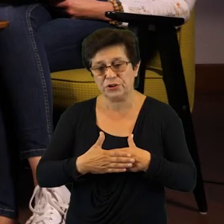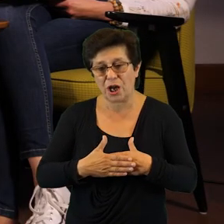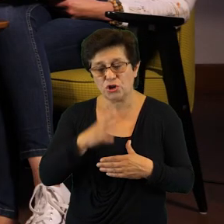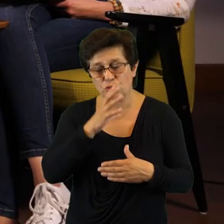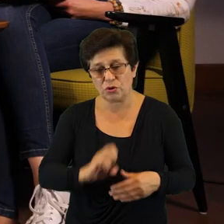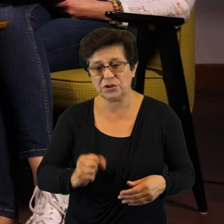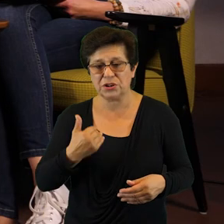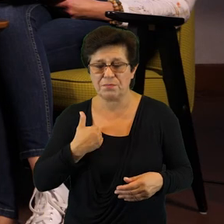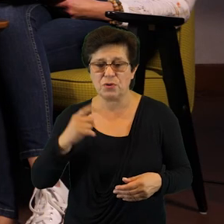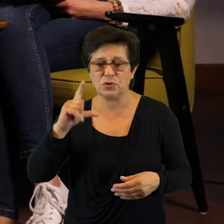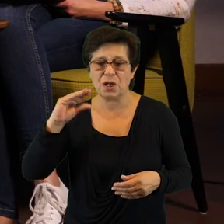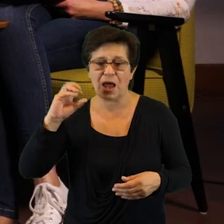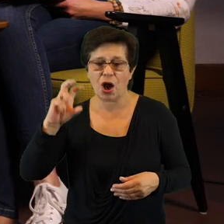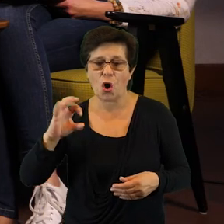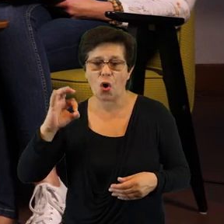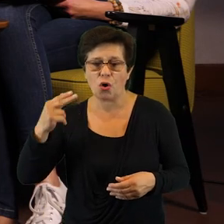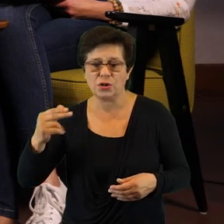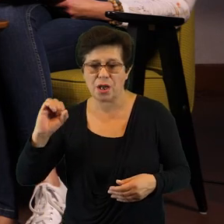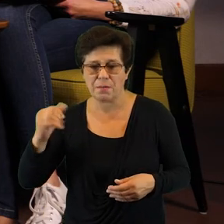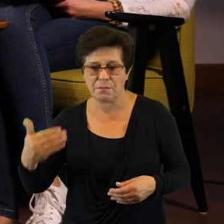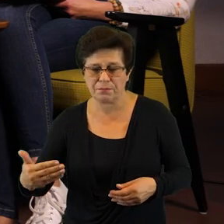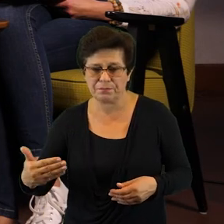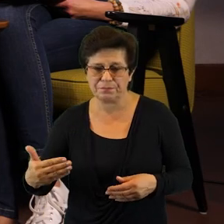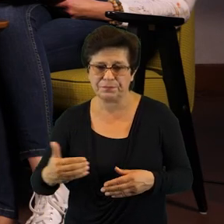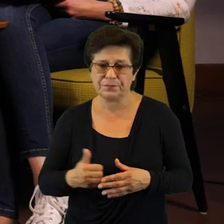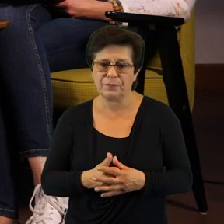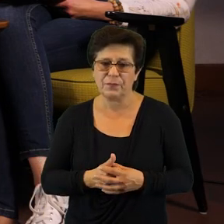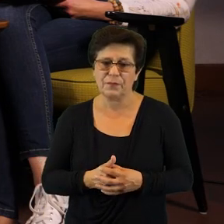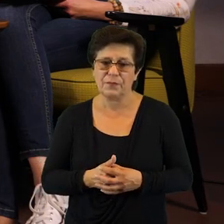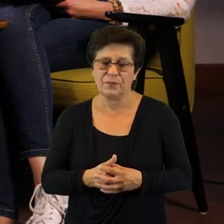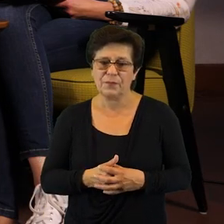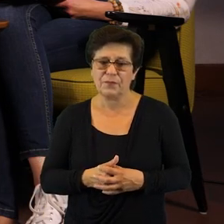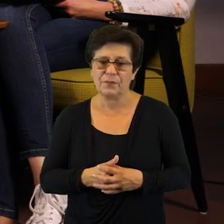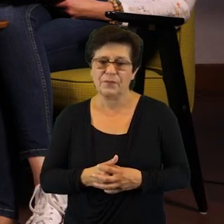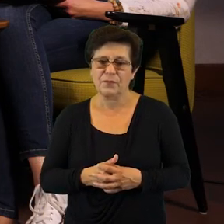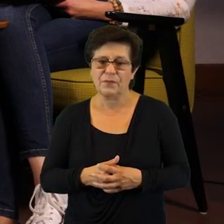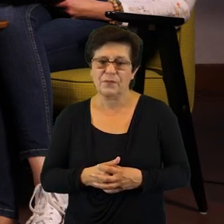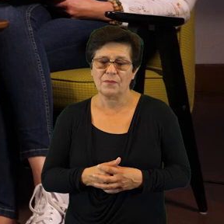Jest takie wyobrażenie, ponieważ z Tuwimem łączyły ich